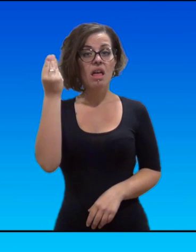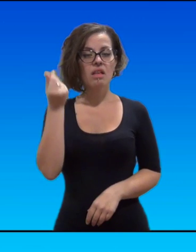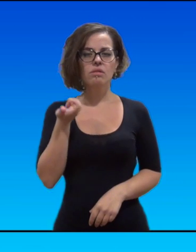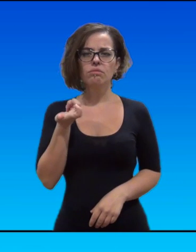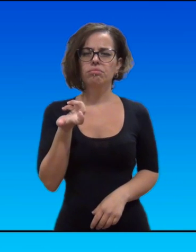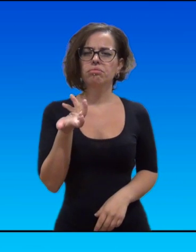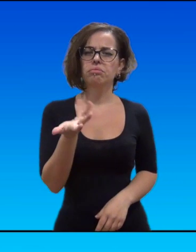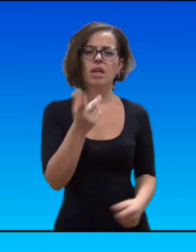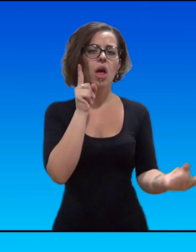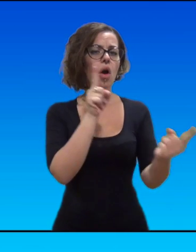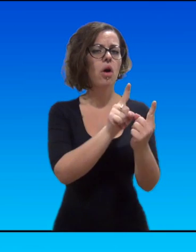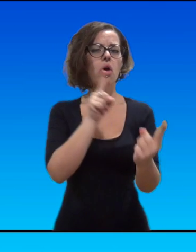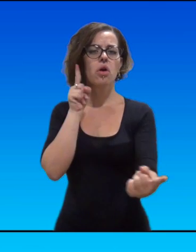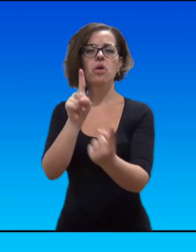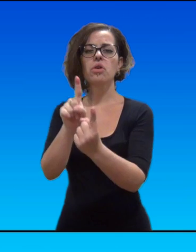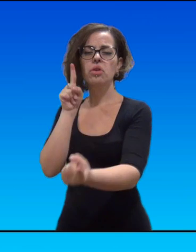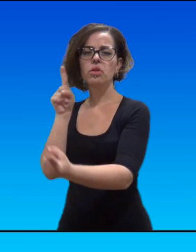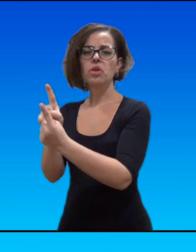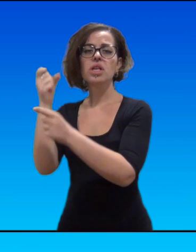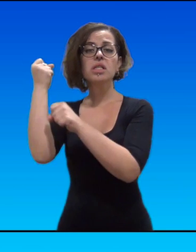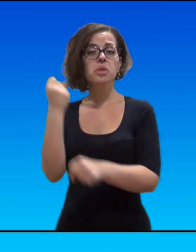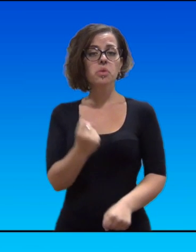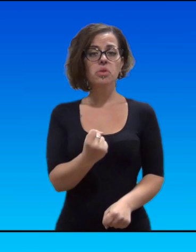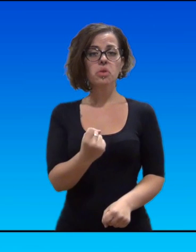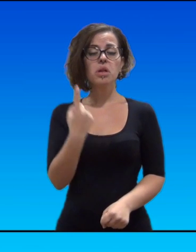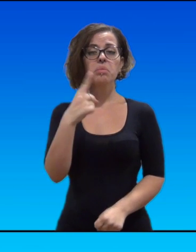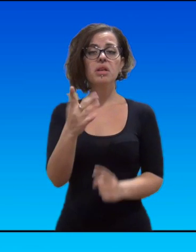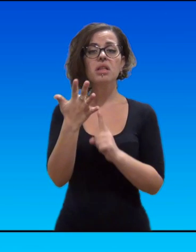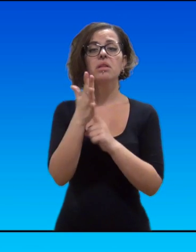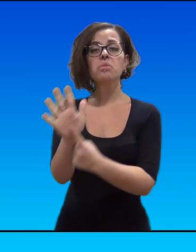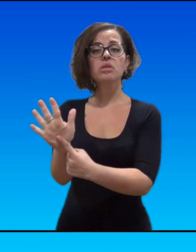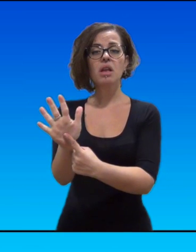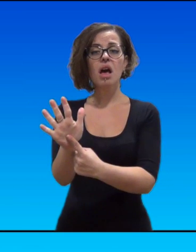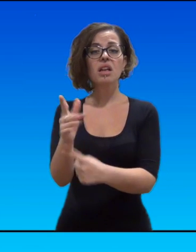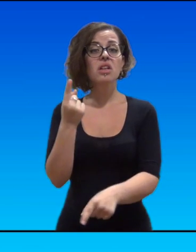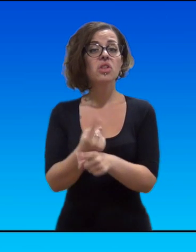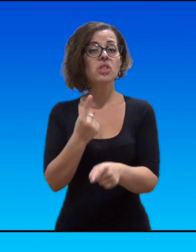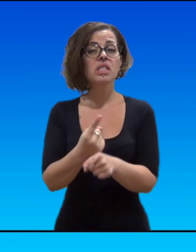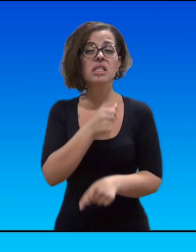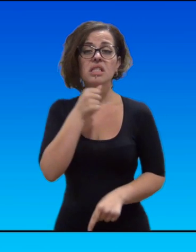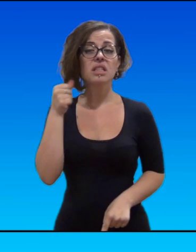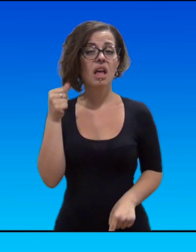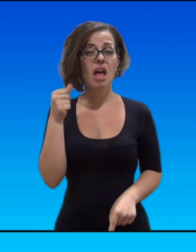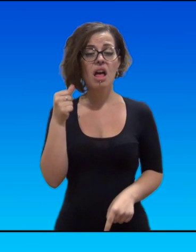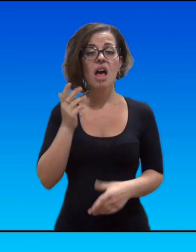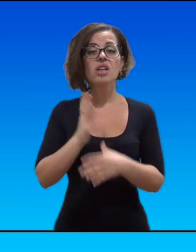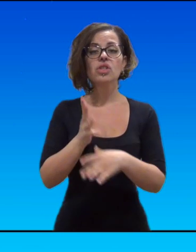L'ENS ha più volte incontrato le Istituzioni per dimostrare la necessità di una piena accessibilità